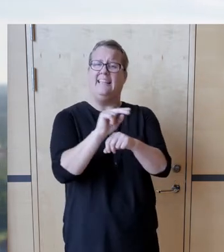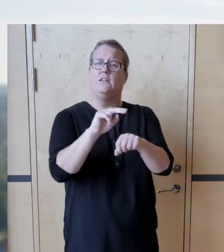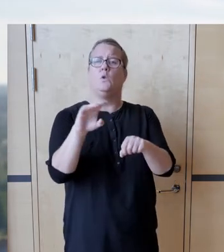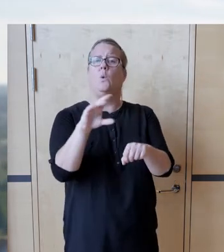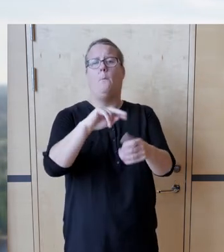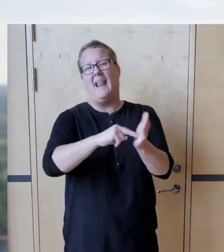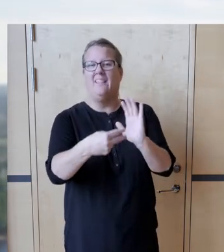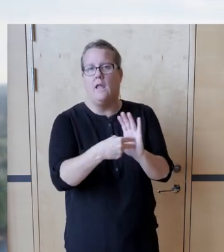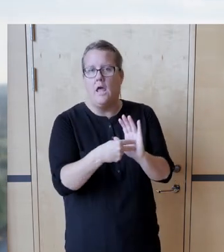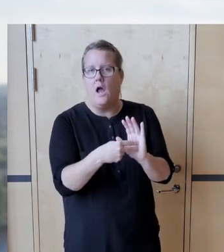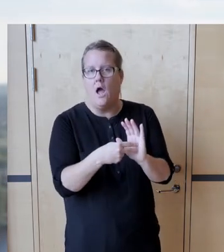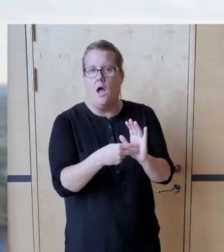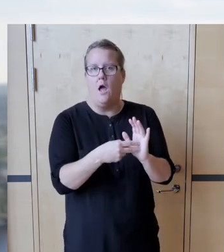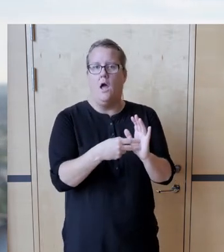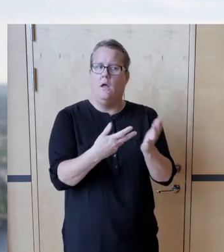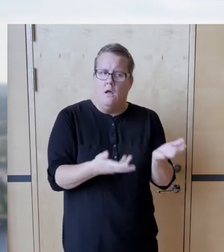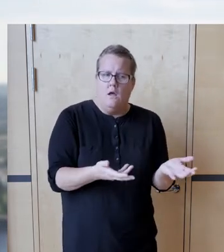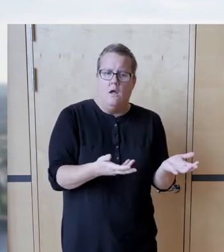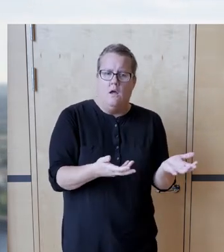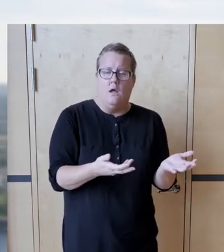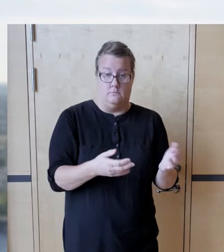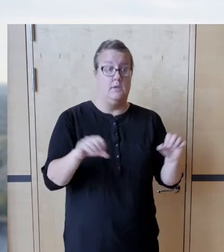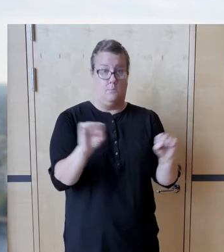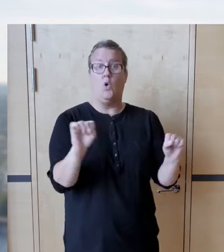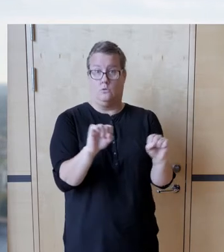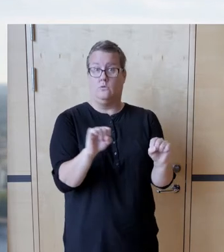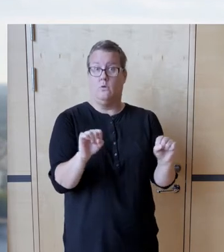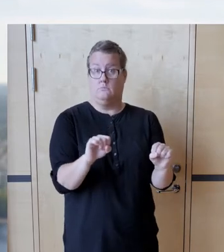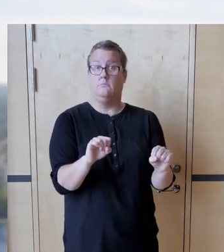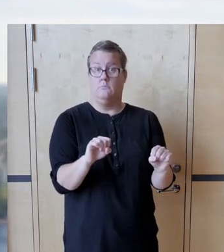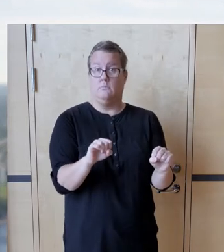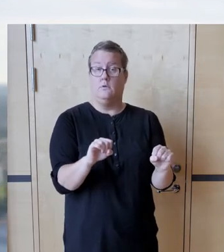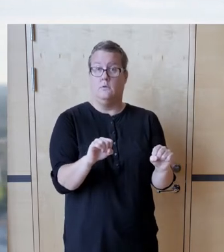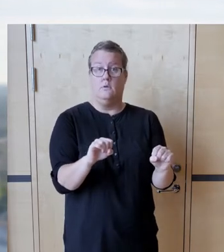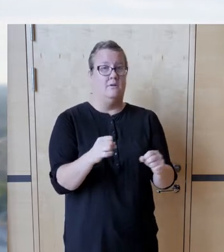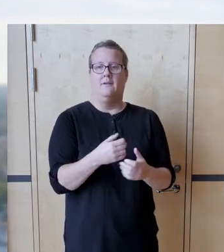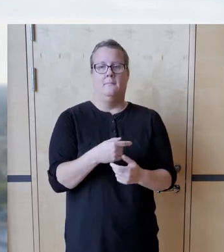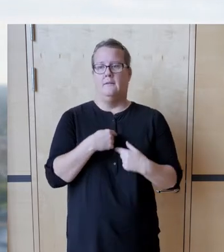Det är bråttom och det måste de inte får jobba siffrorna som säger